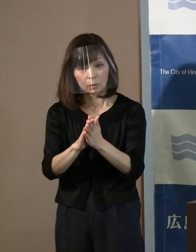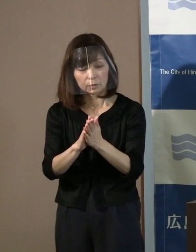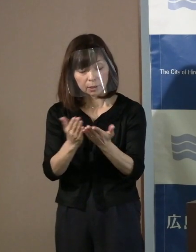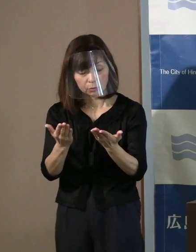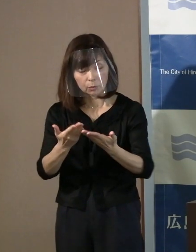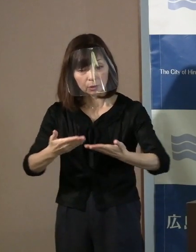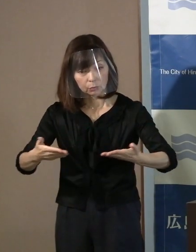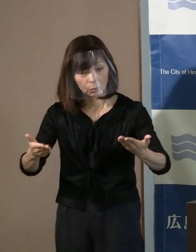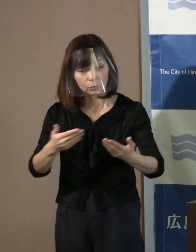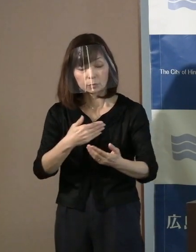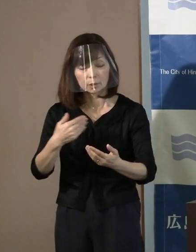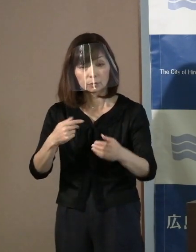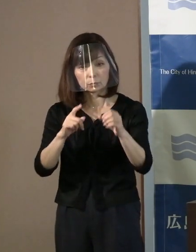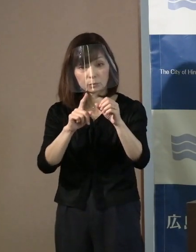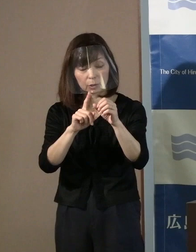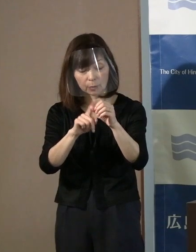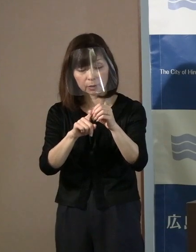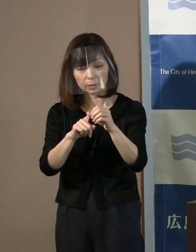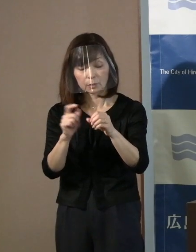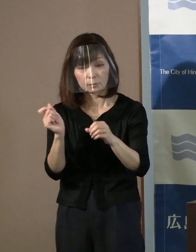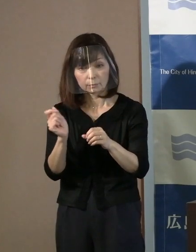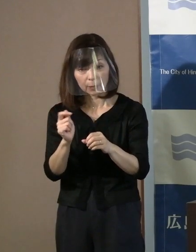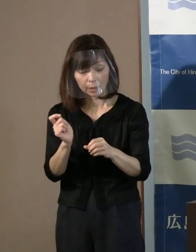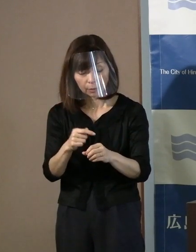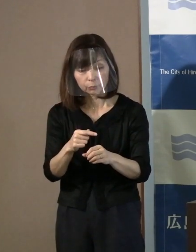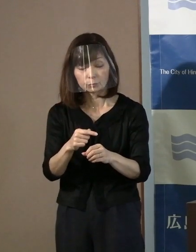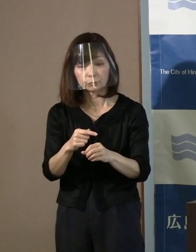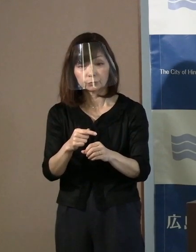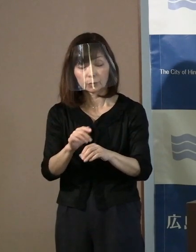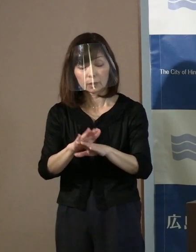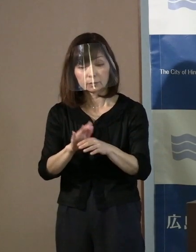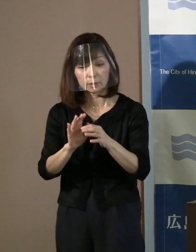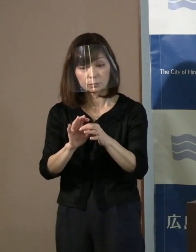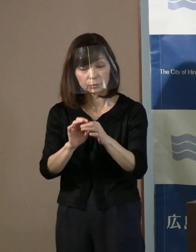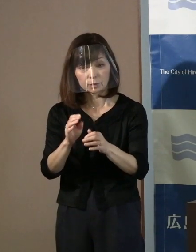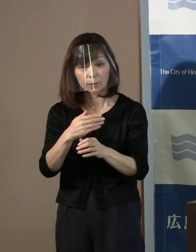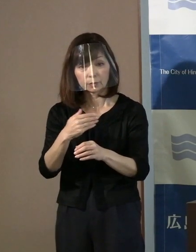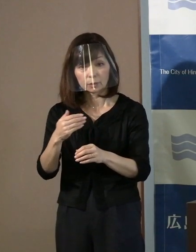我が方もなるべく早くそういった手続きを できるようにということをしながら､